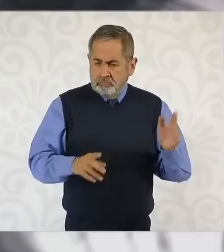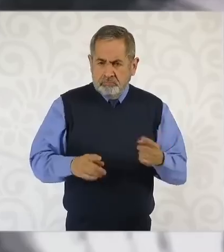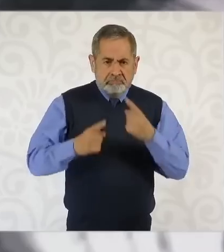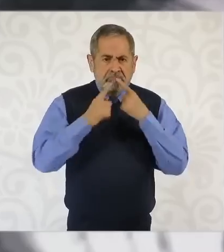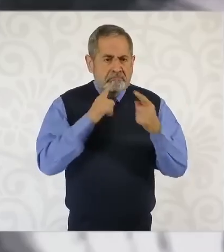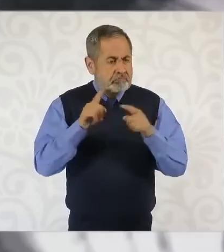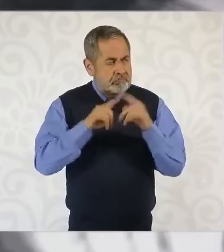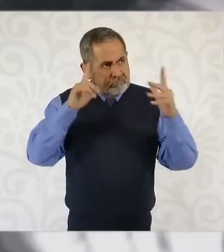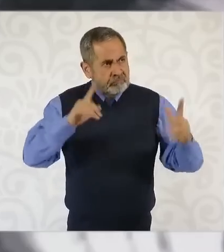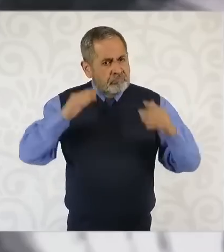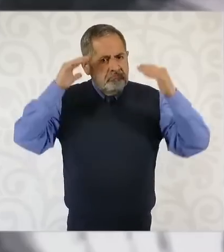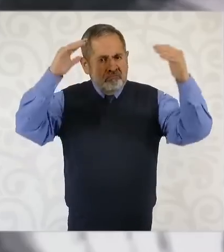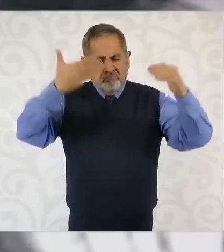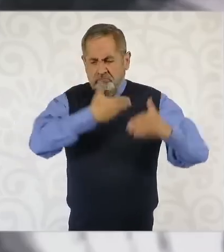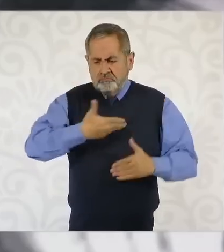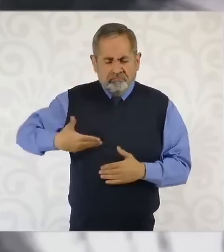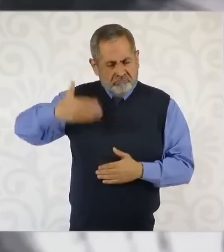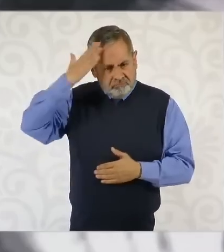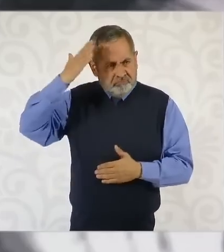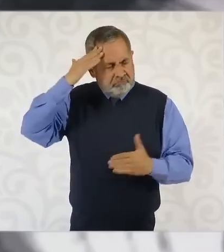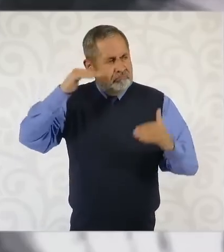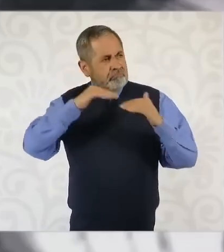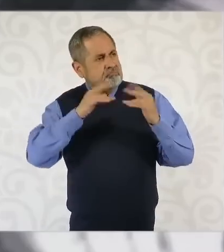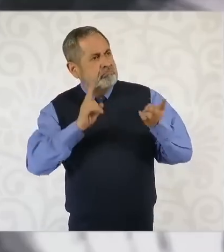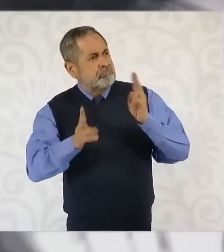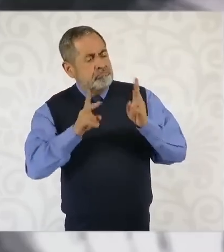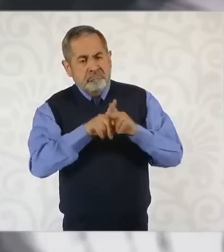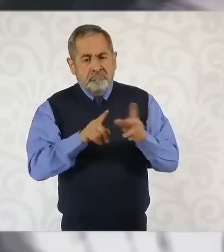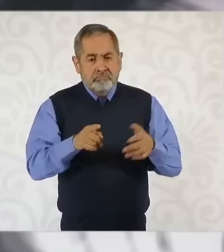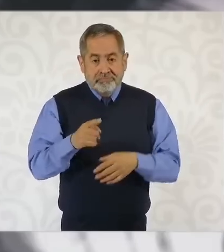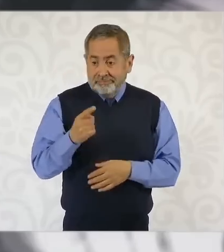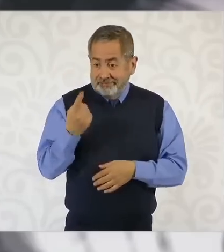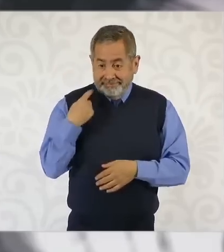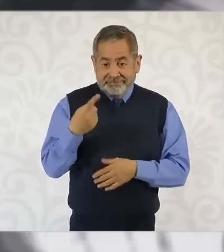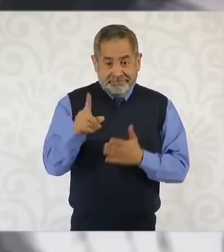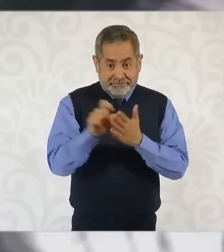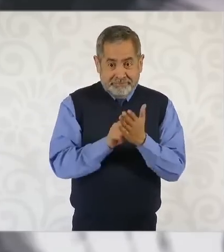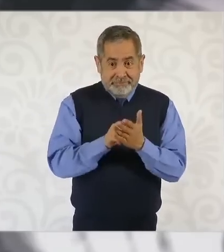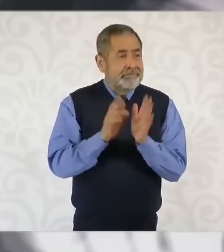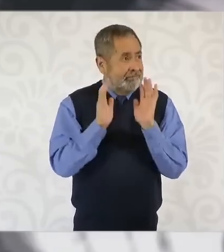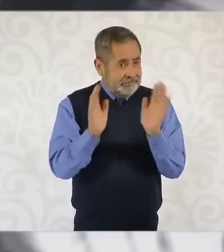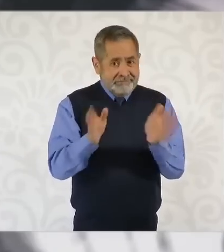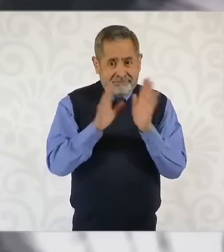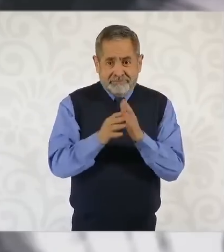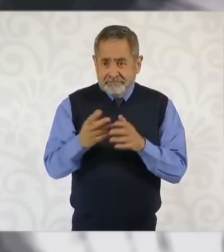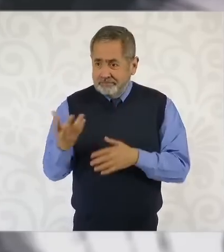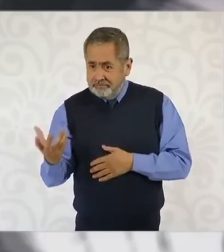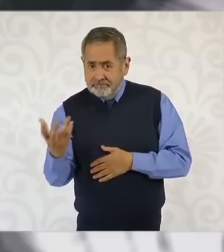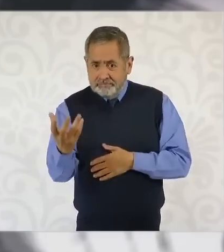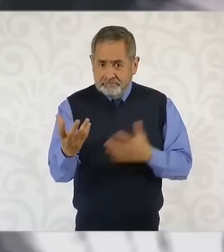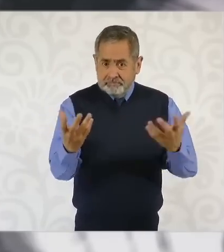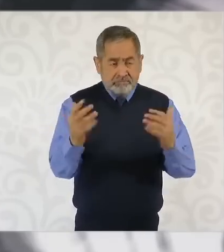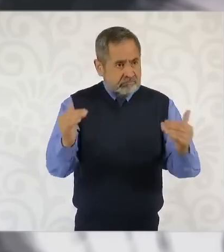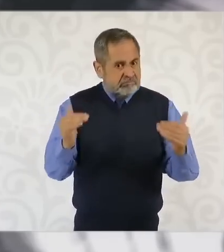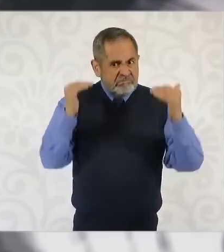más alto nivel porque en este mes hubo diálogo también de alto nivel porque el secretario de